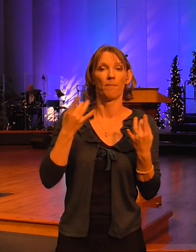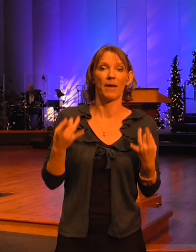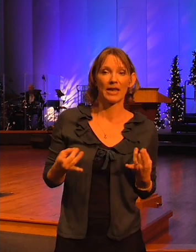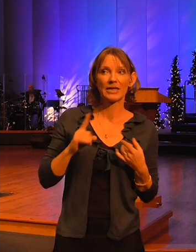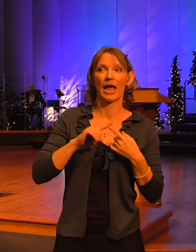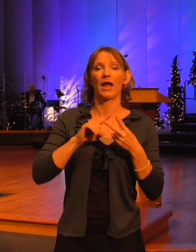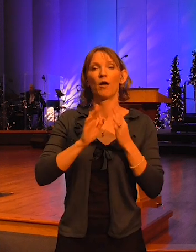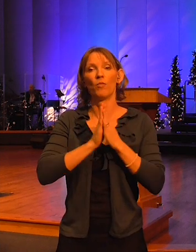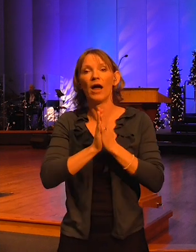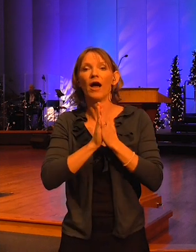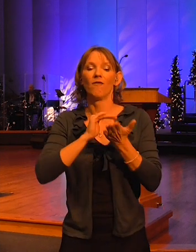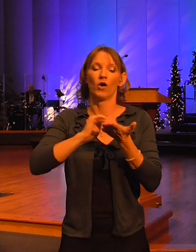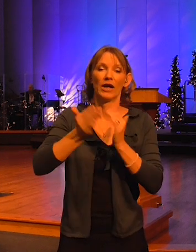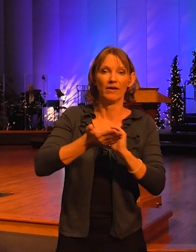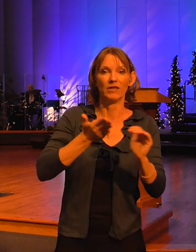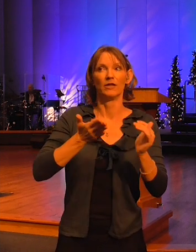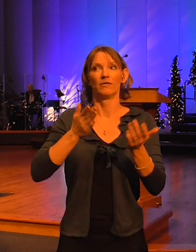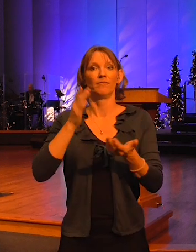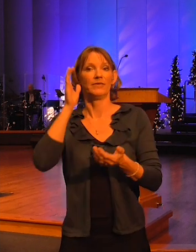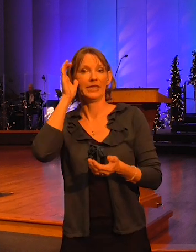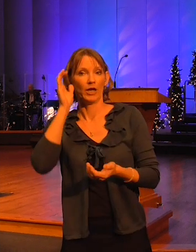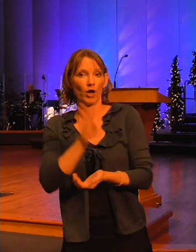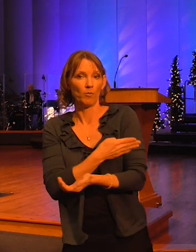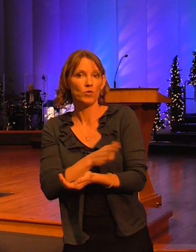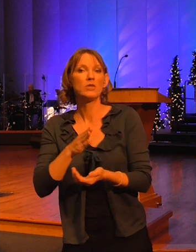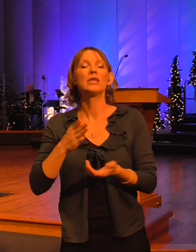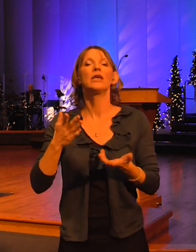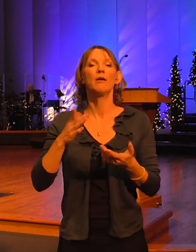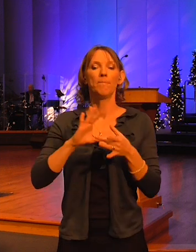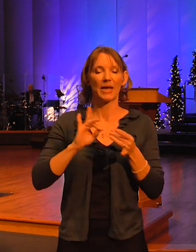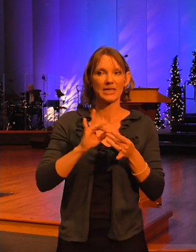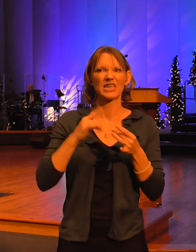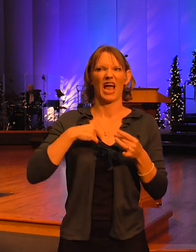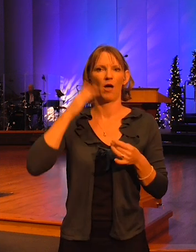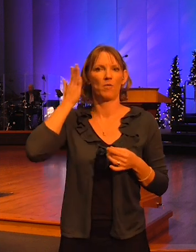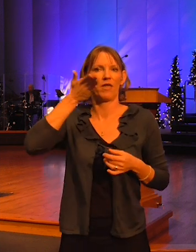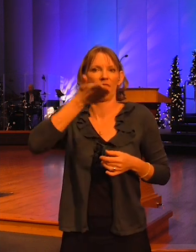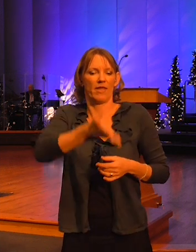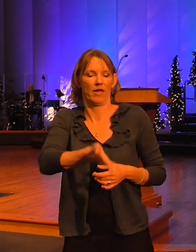una música y un mensaje. Estaré allí este miércoles, ven, compruébalo y mira si tiene significado